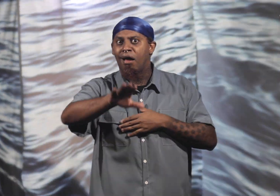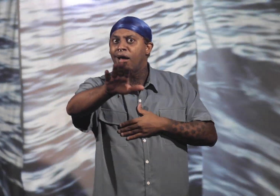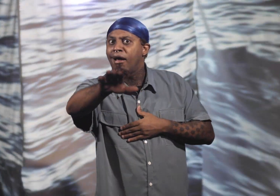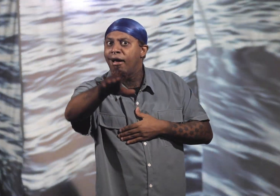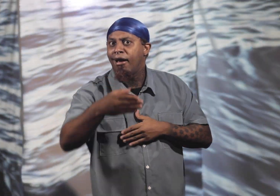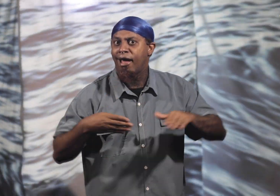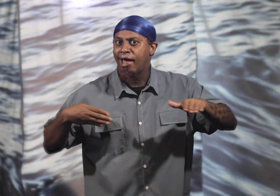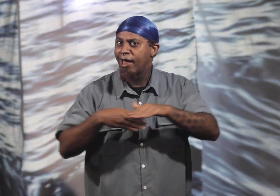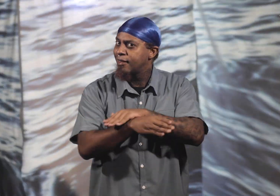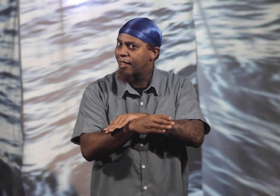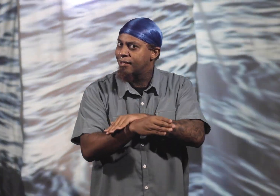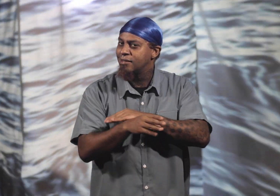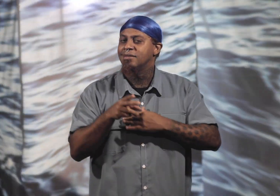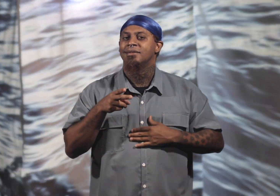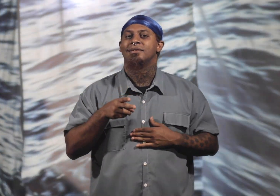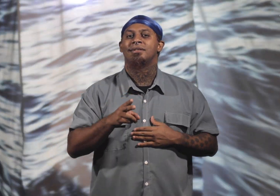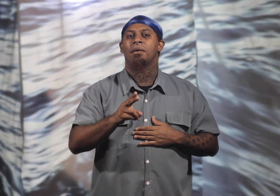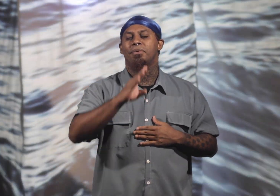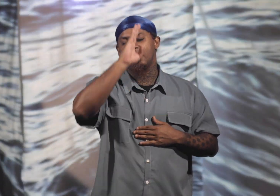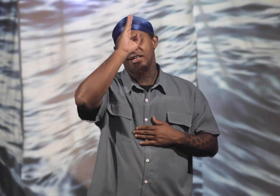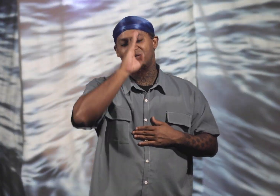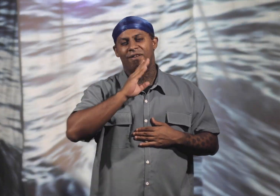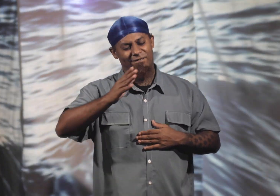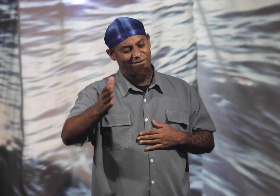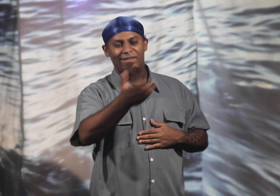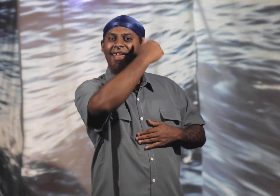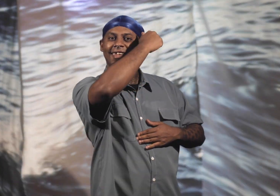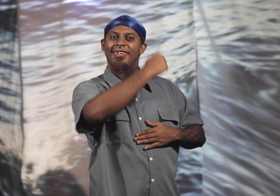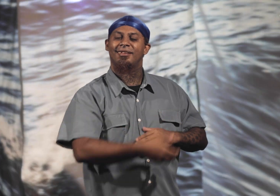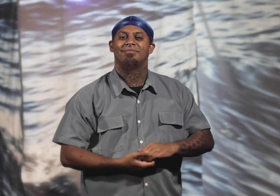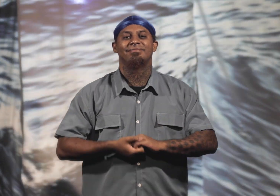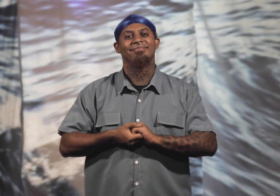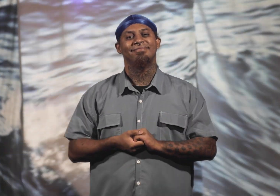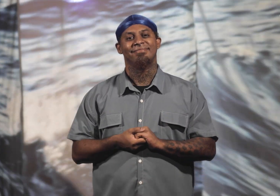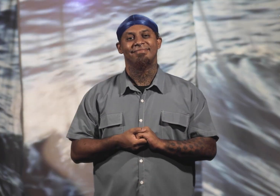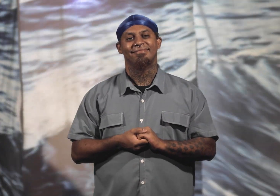A entrada é sempre gratuita. Venha!